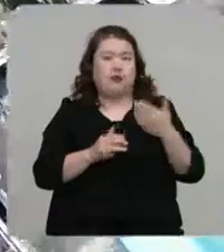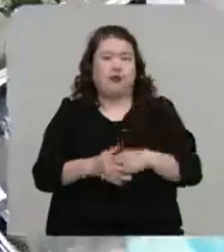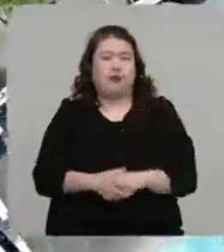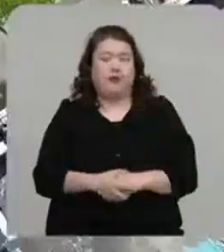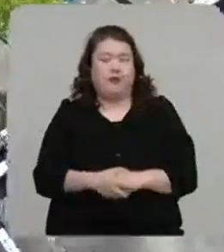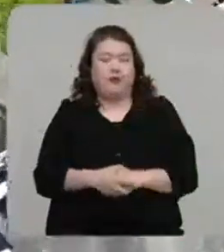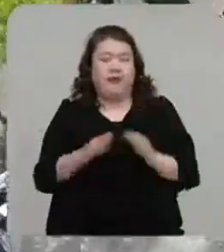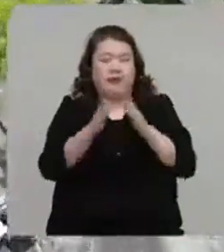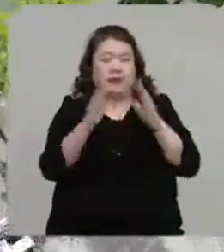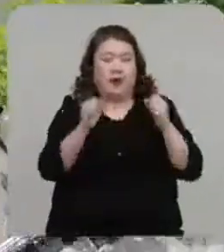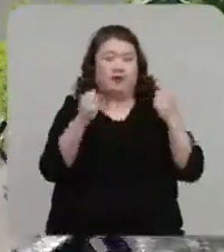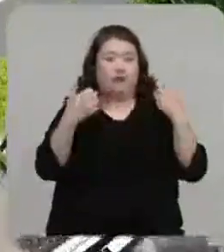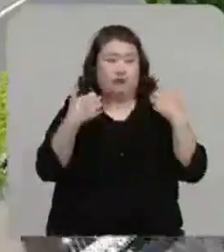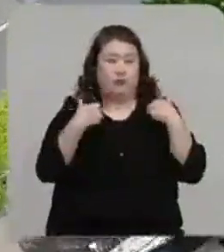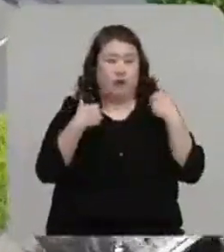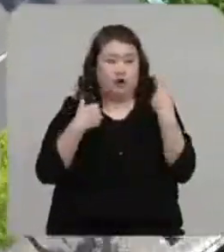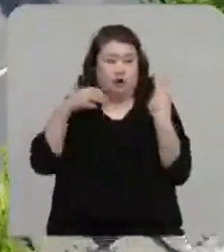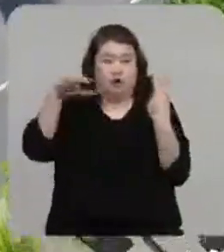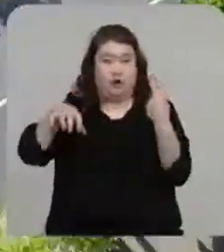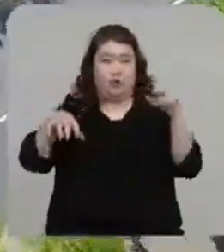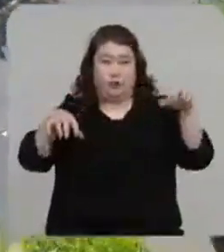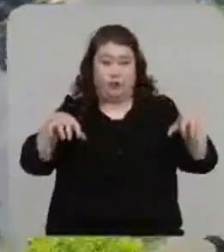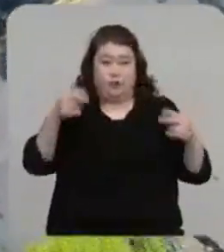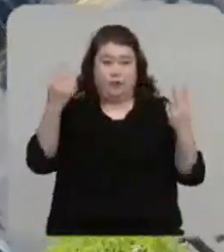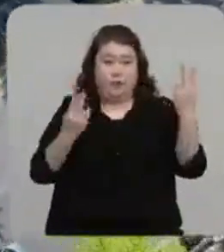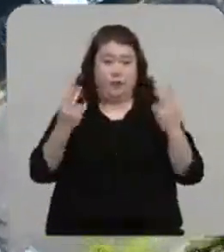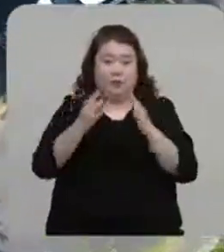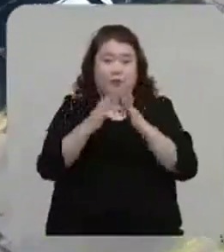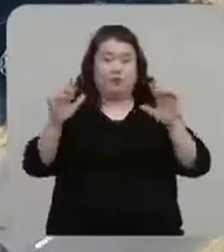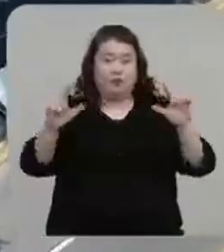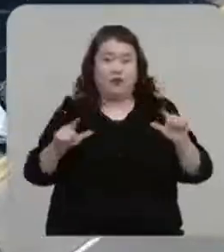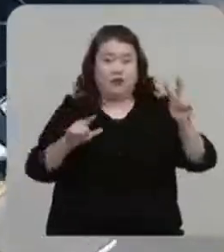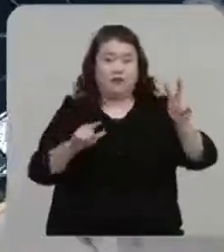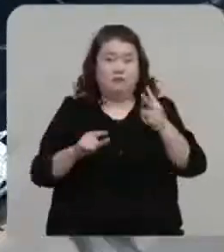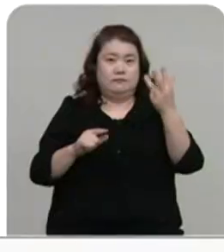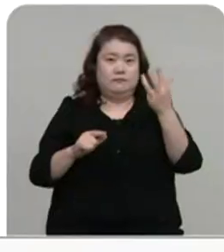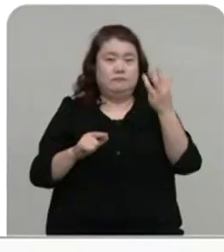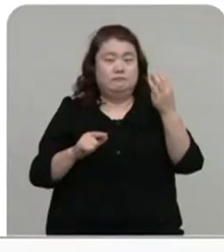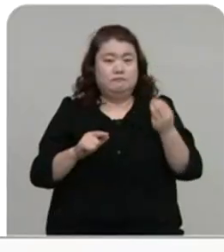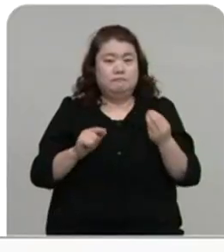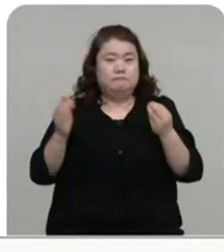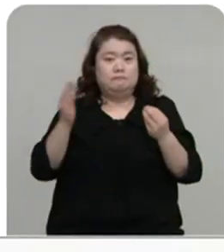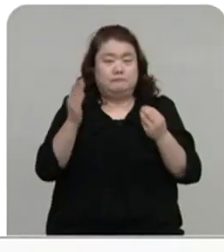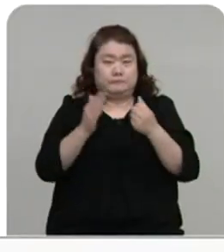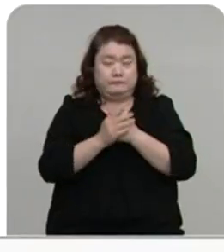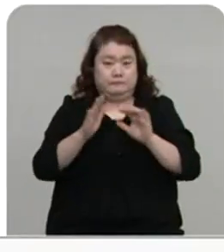전라북도가 두 곳을 비롯한 전북 지역 280만 필지의 올해 개별공시지가